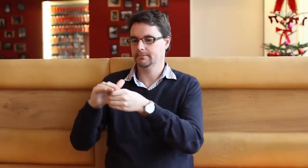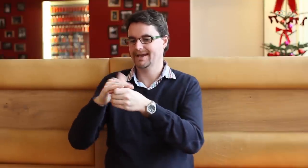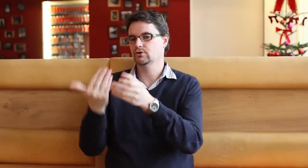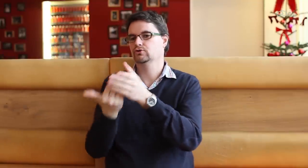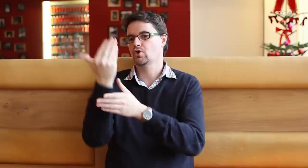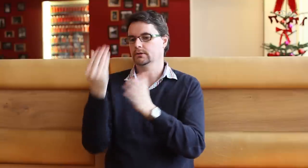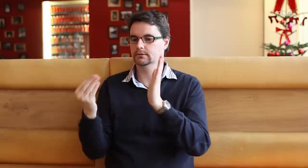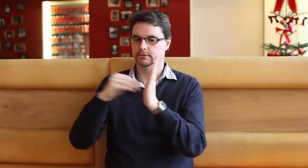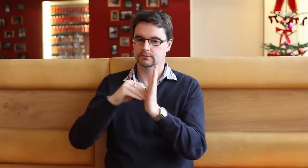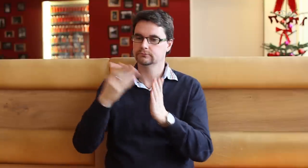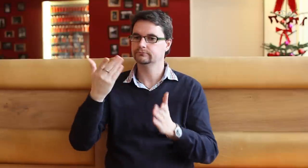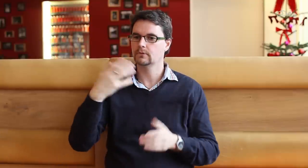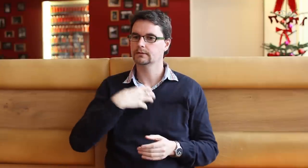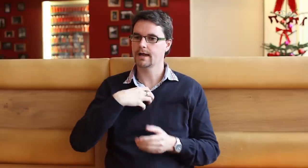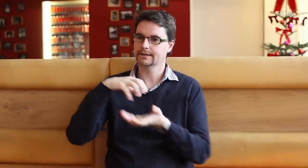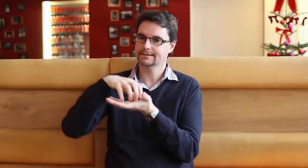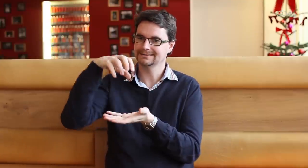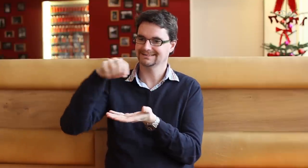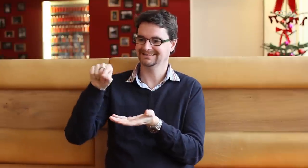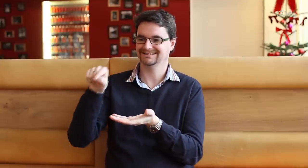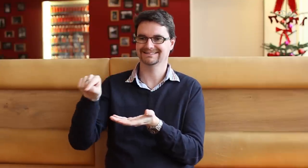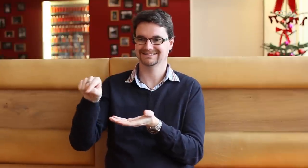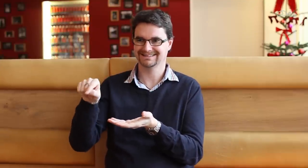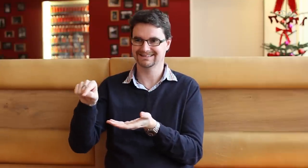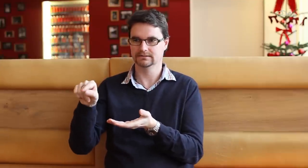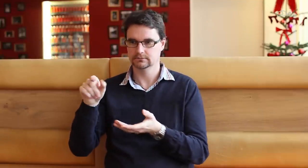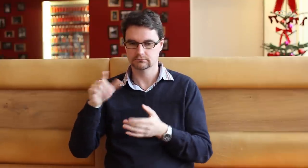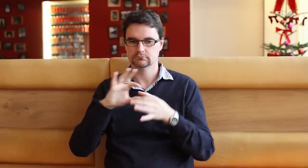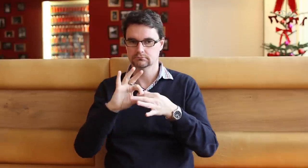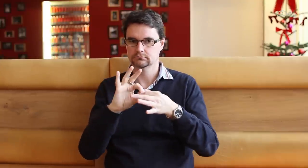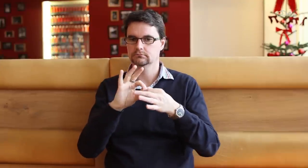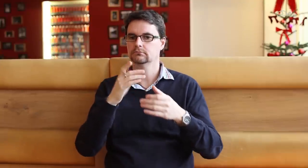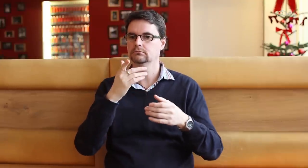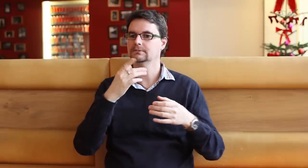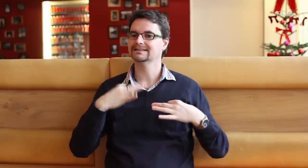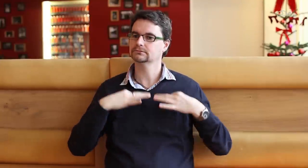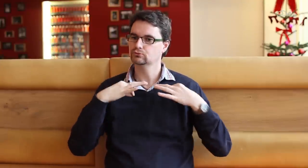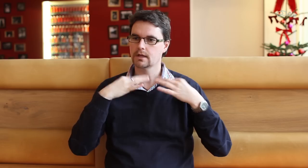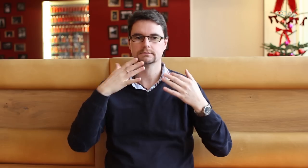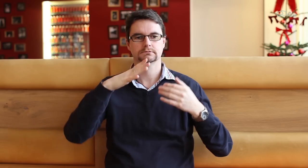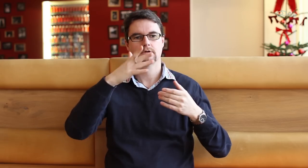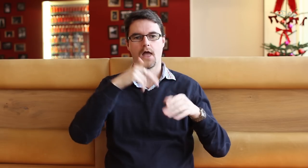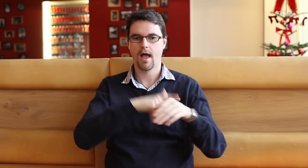Vor einem Jahr waren die Krankenkassen die ersten, die ihre Einsätze bezahlt haben, zum Beispiel beim Arzt oder im Gesundheitsbereich.